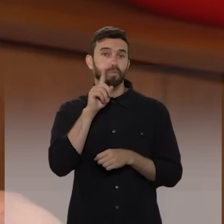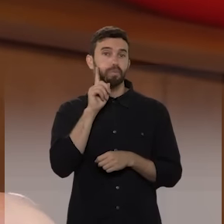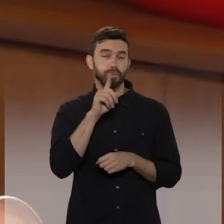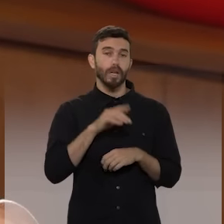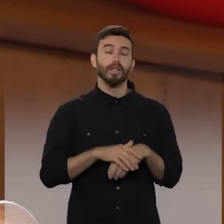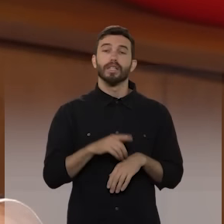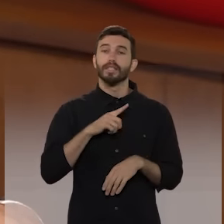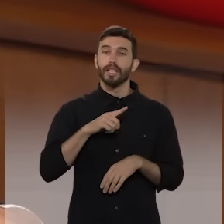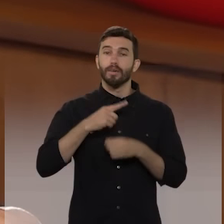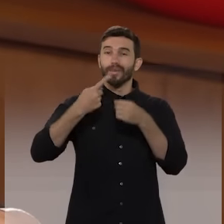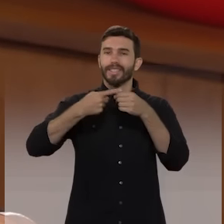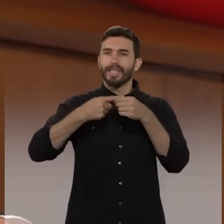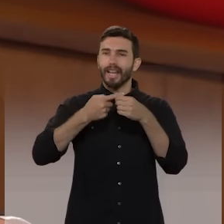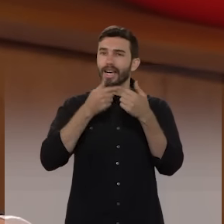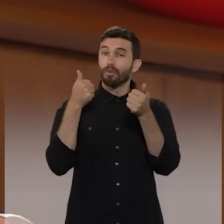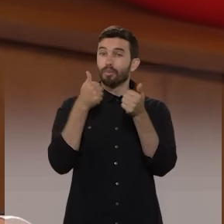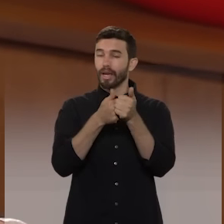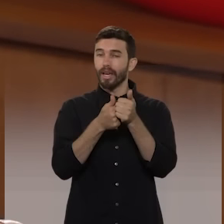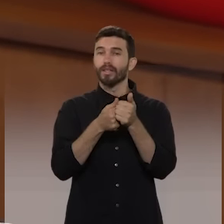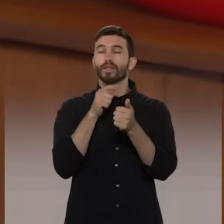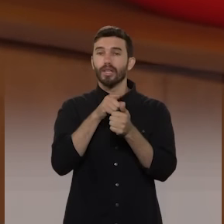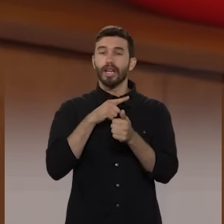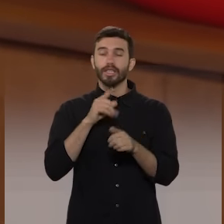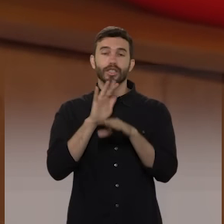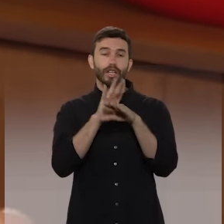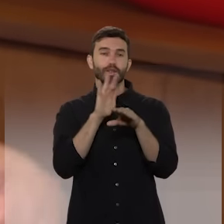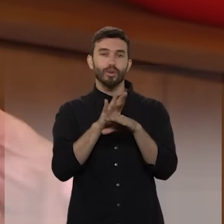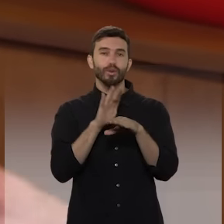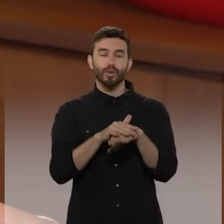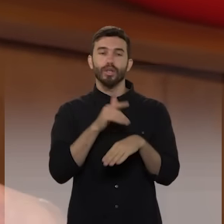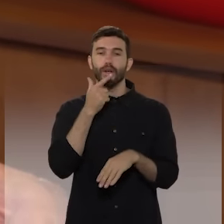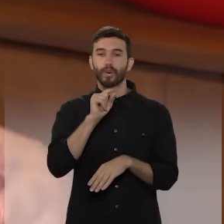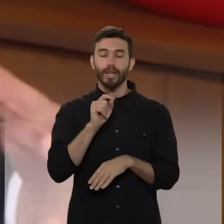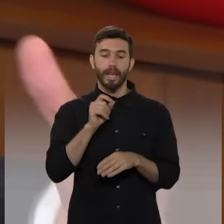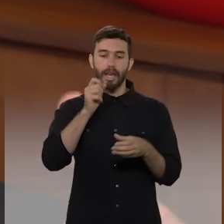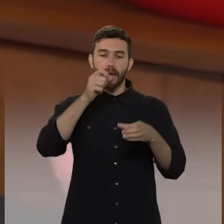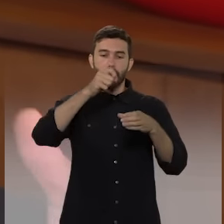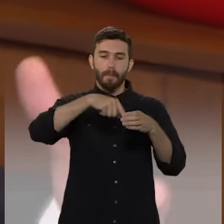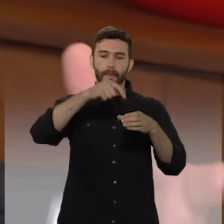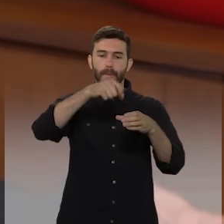nós fazemos uma participação na conservação de jardins na cidade,